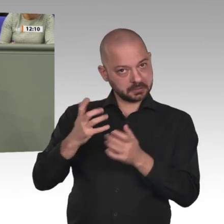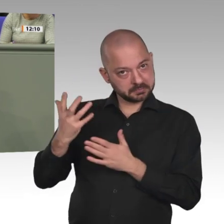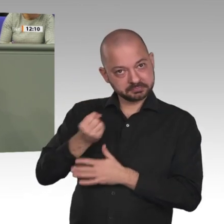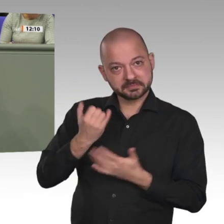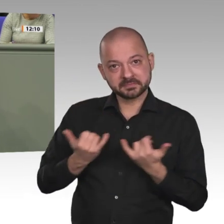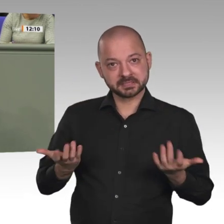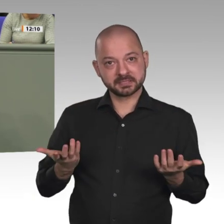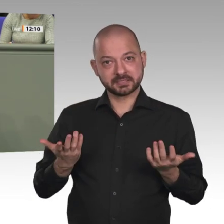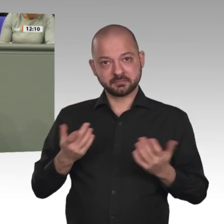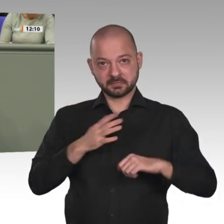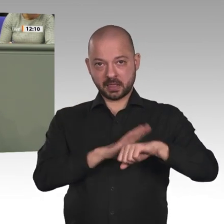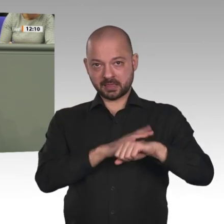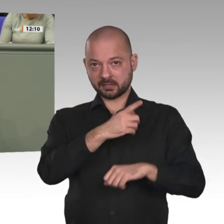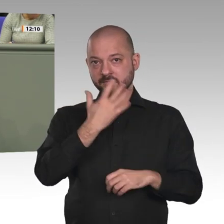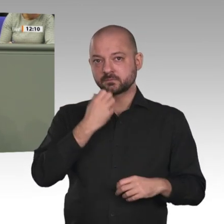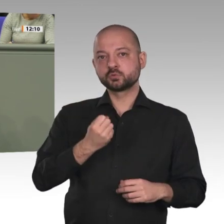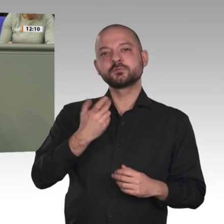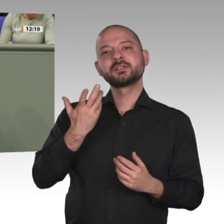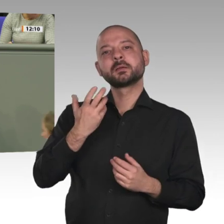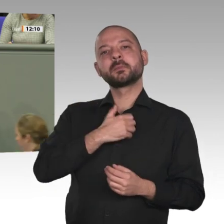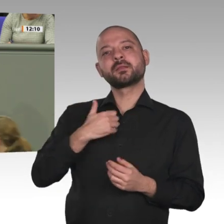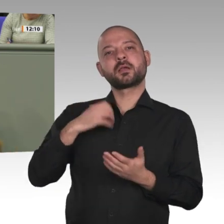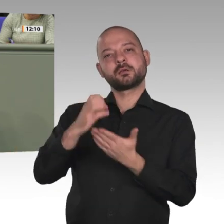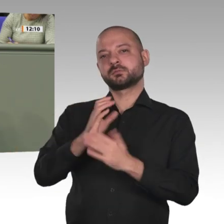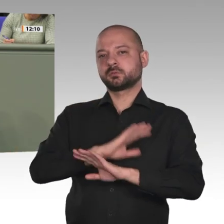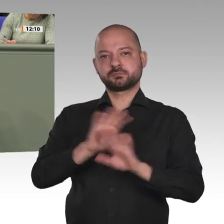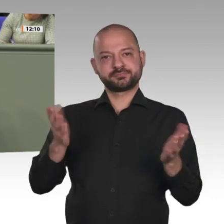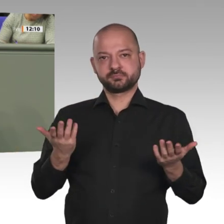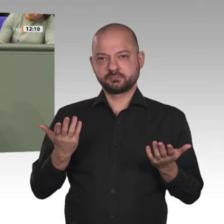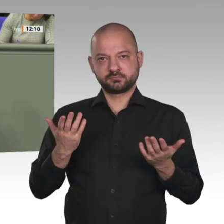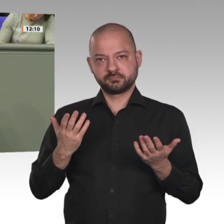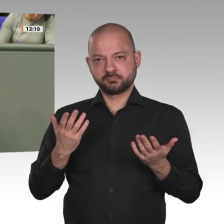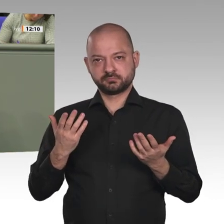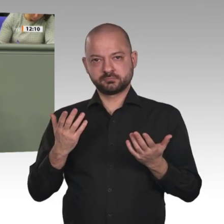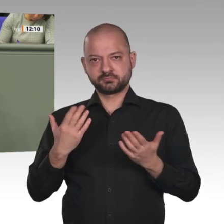Die Grünen schreiben gerne und viel über Religionsfreiheit, Frauenrechte und Geschlechtergerechtigkeit.